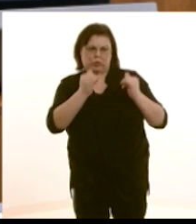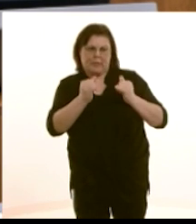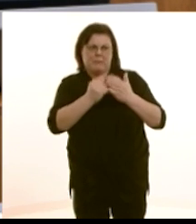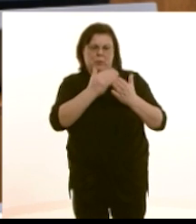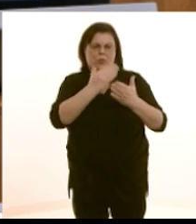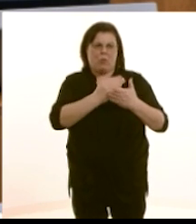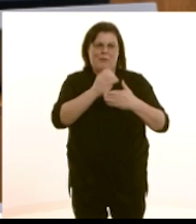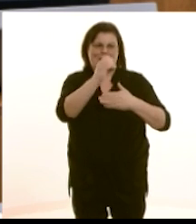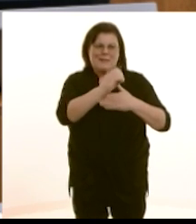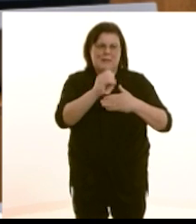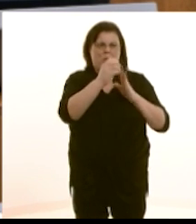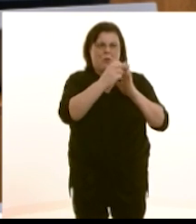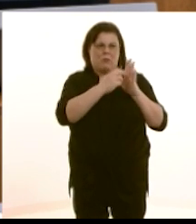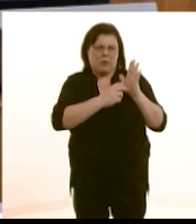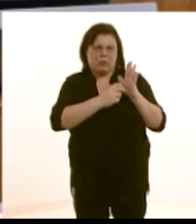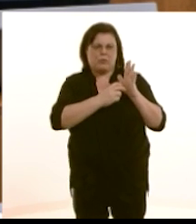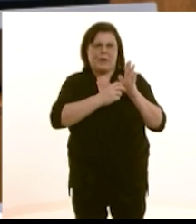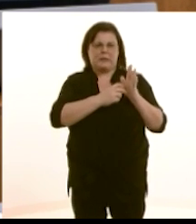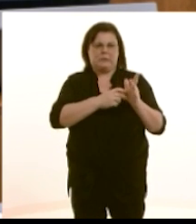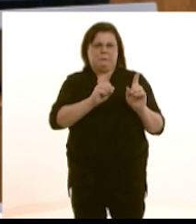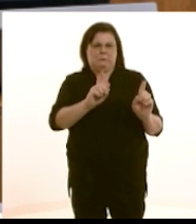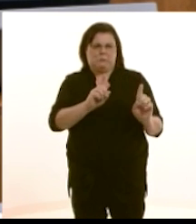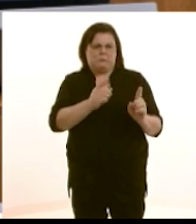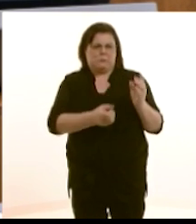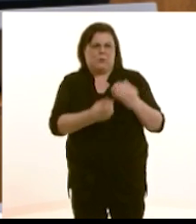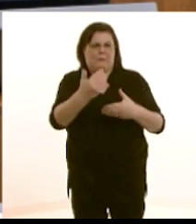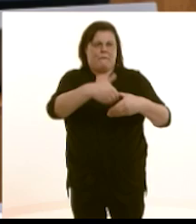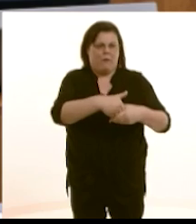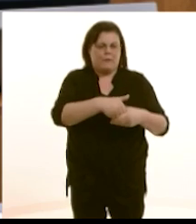mynd drwyddoír Cynulliad a hefyd, wrth gwrs, sicrhau y byddai mwy o risg y byddaiír Biliau